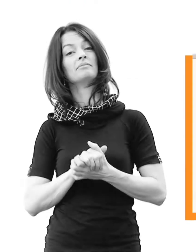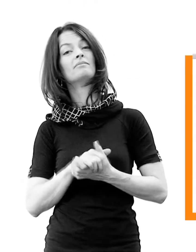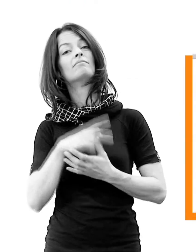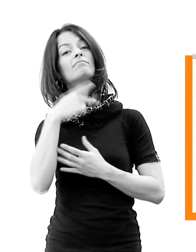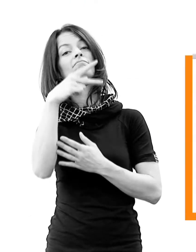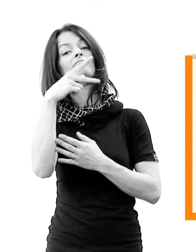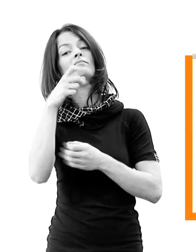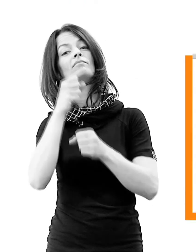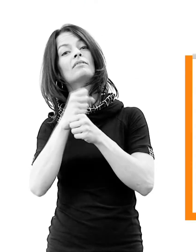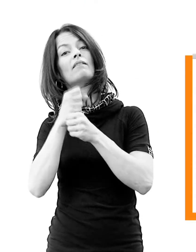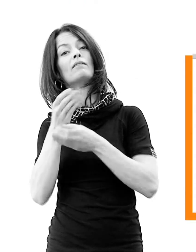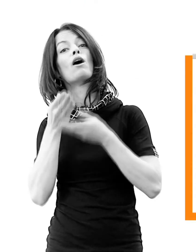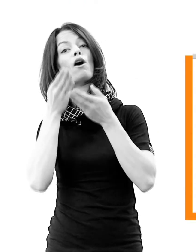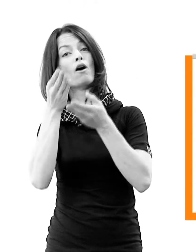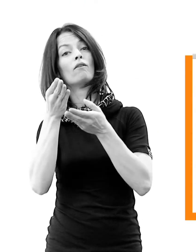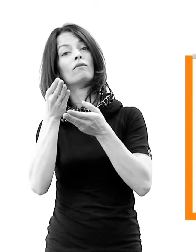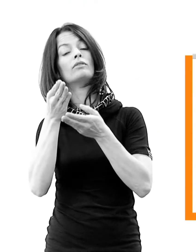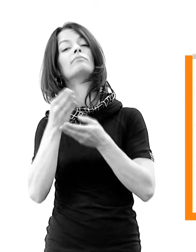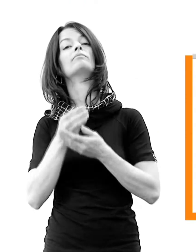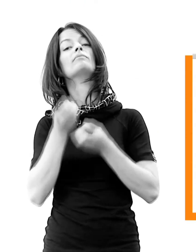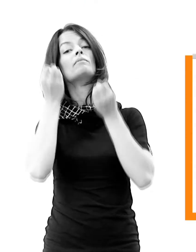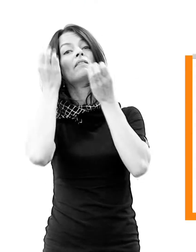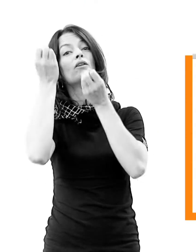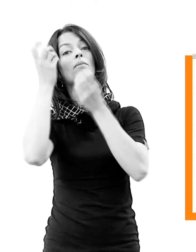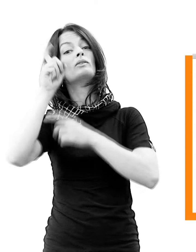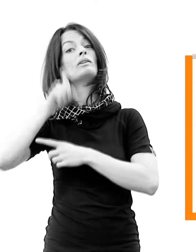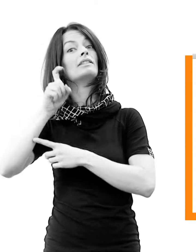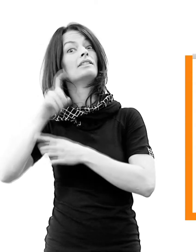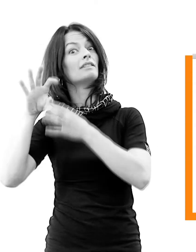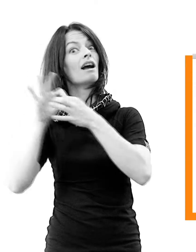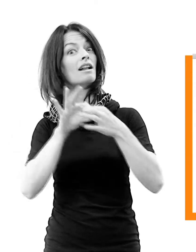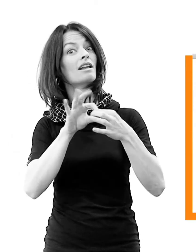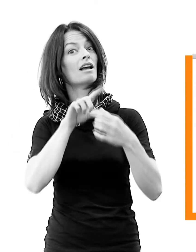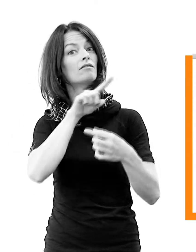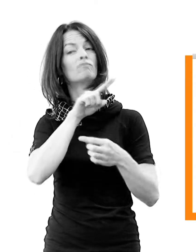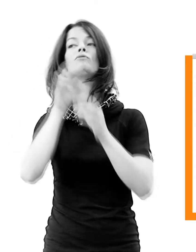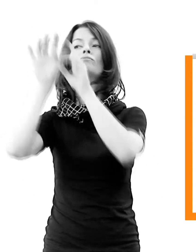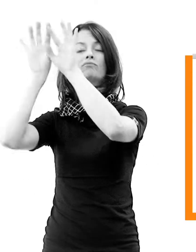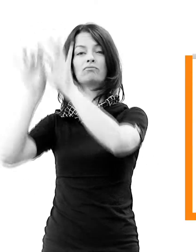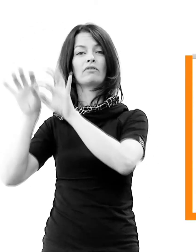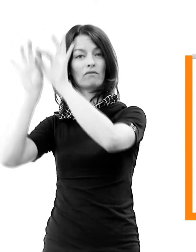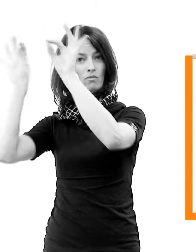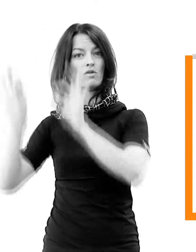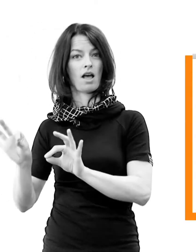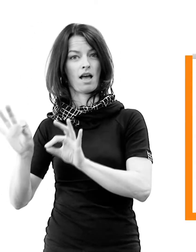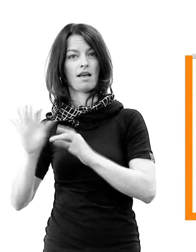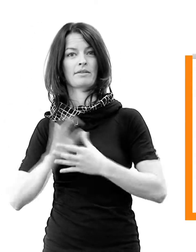Tapez toutes les informations nécessaires liées à votre offre d'emploi.